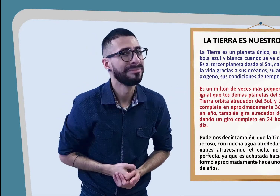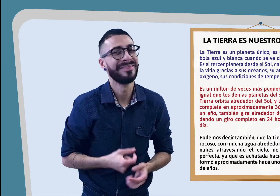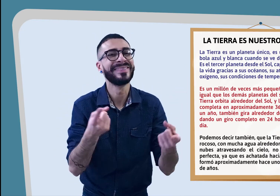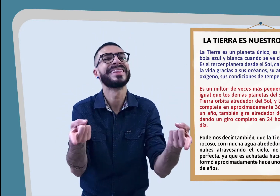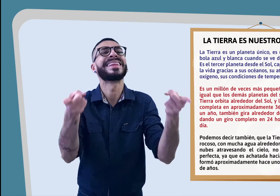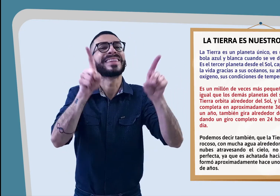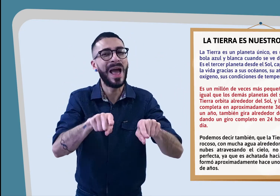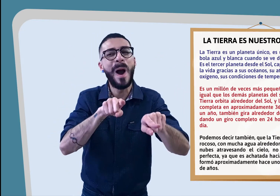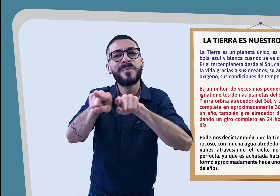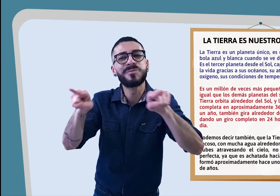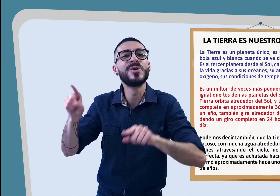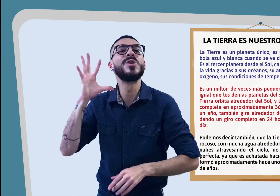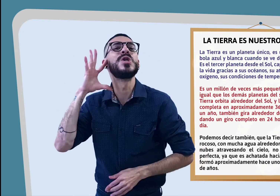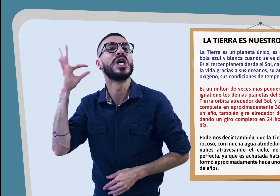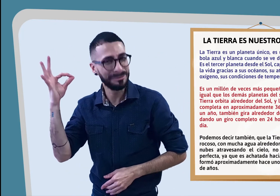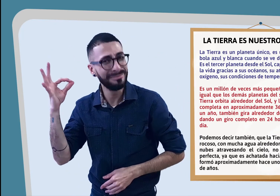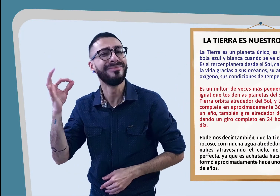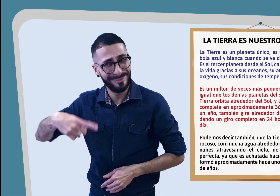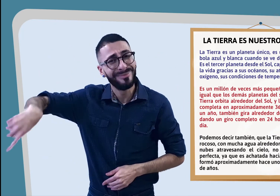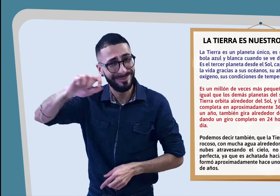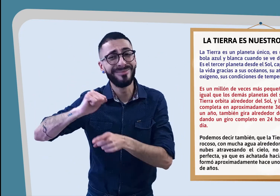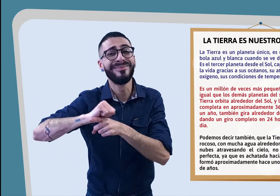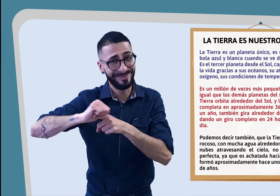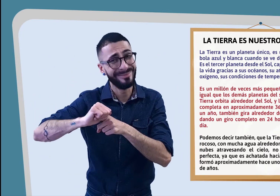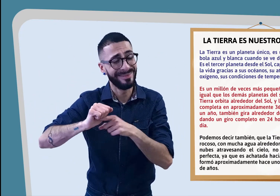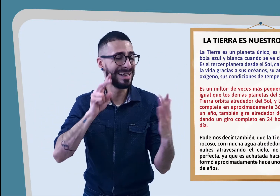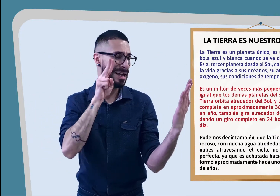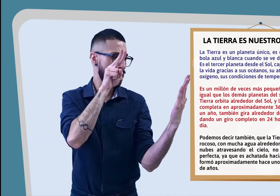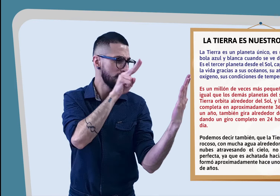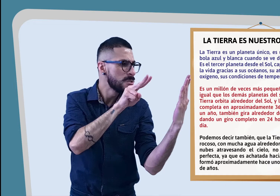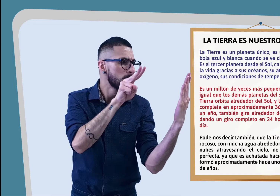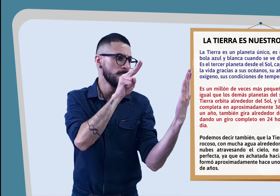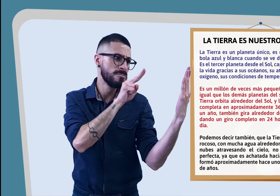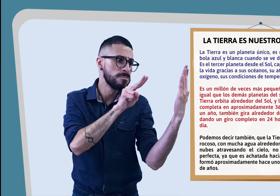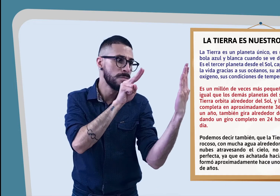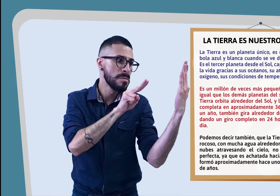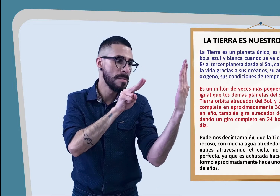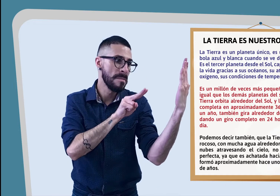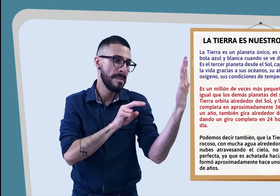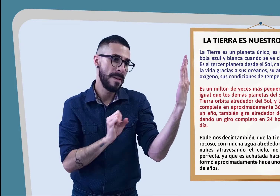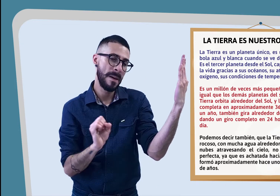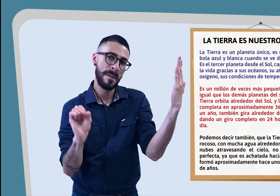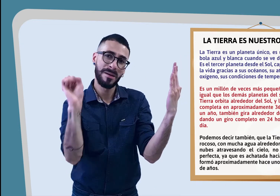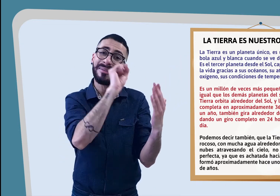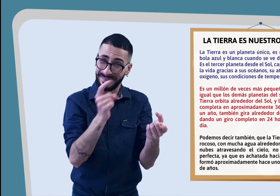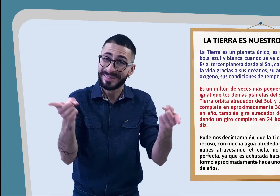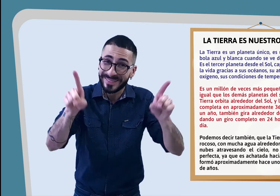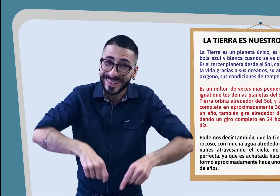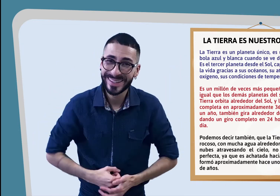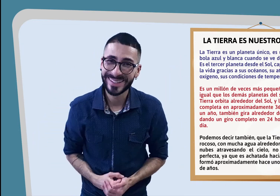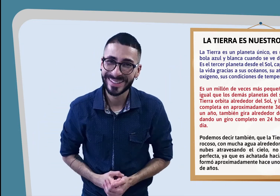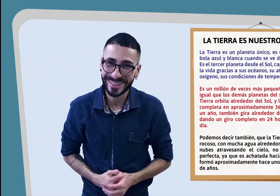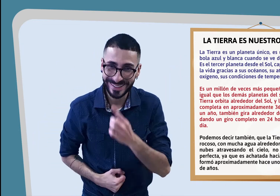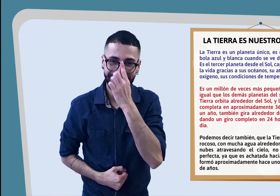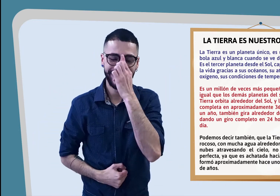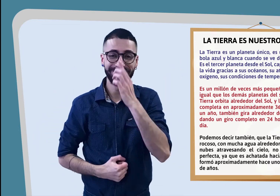Para los oyentes también es difícil. Ellos también deben practicar la lectura.